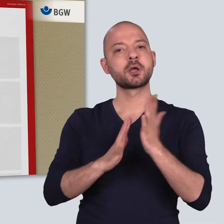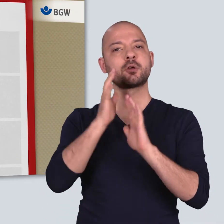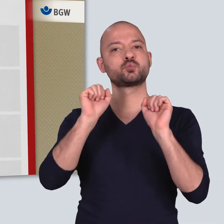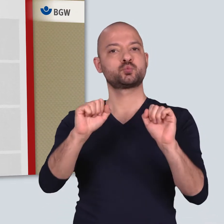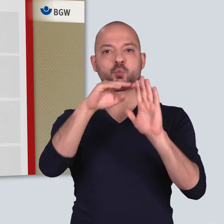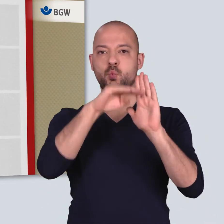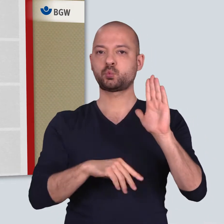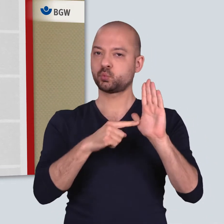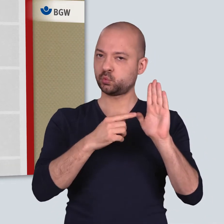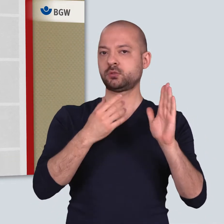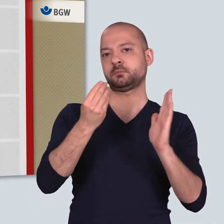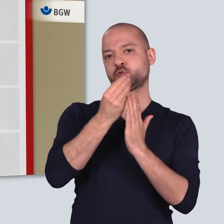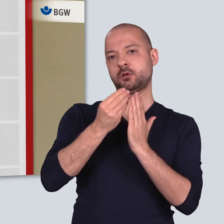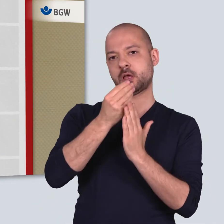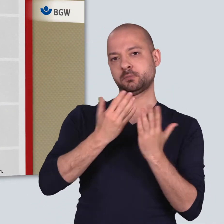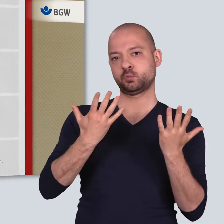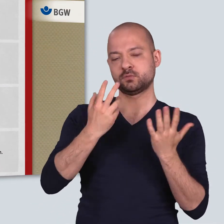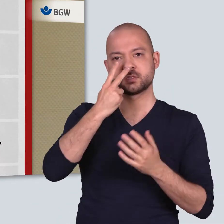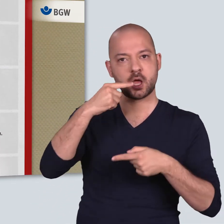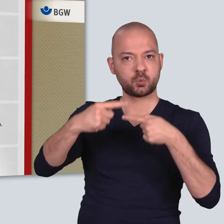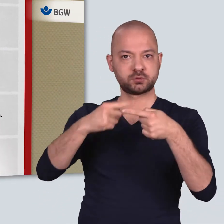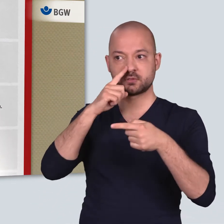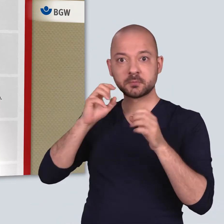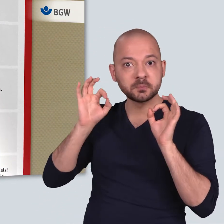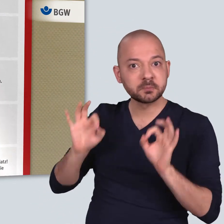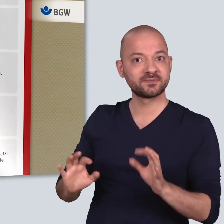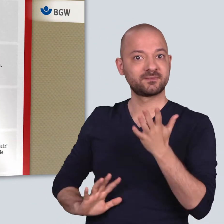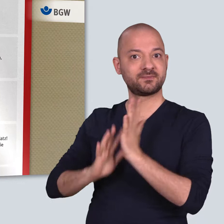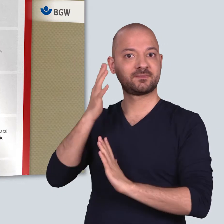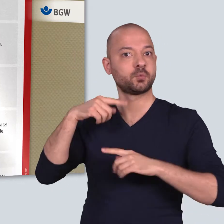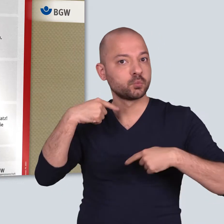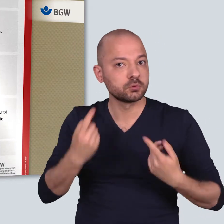Die Brandschutzordnung beschreibt genau, was im Fall eines Feuers zu tun ist.